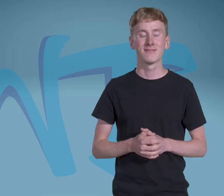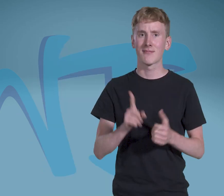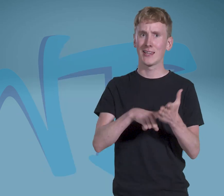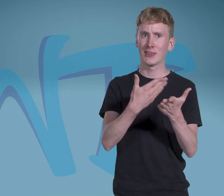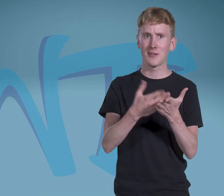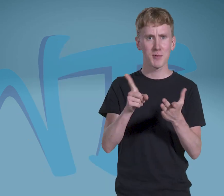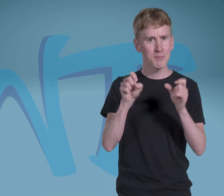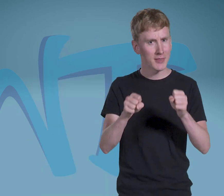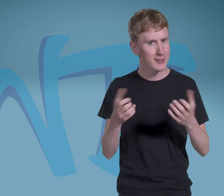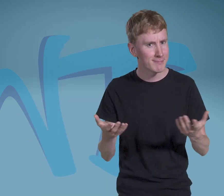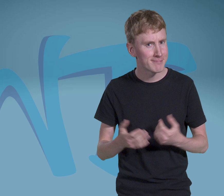Kriteerit: